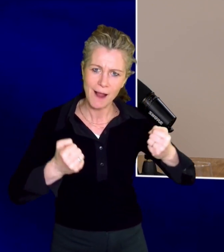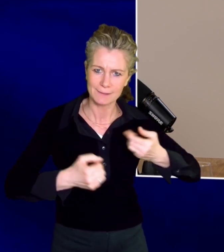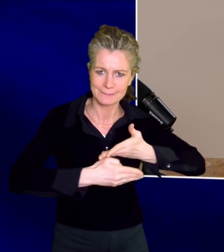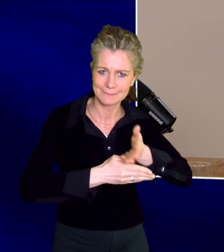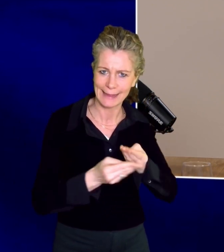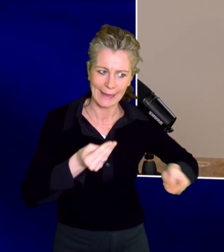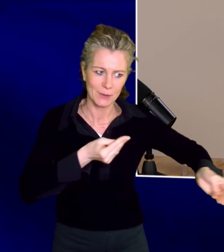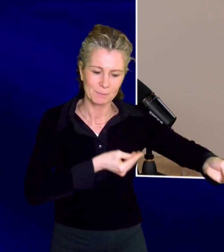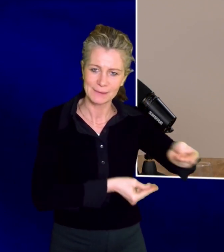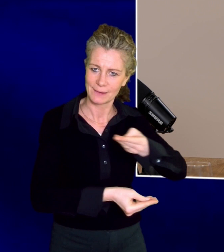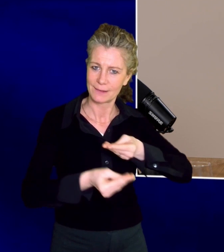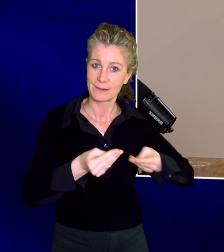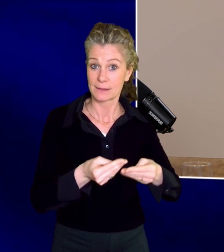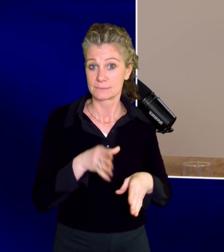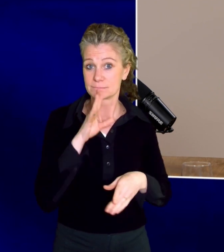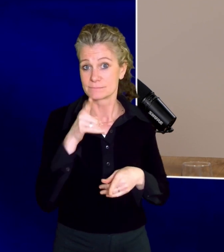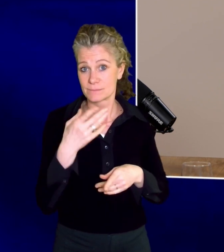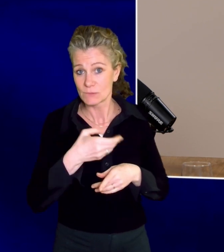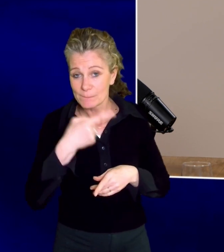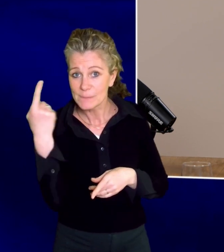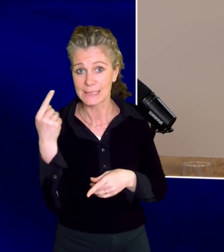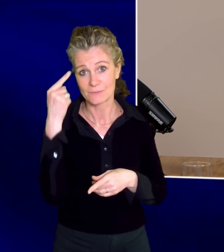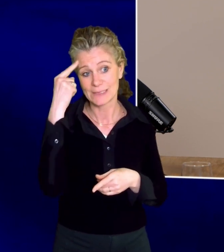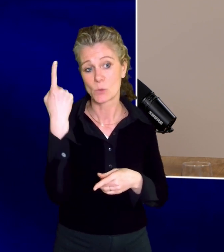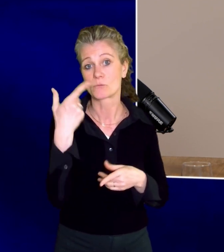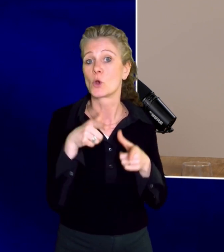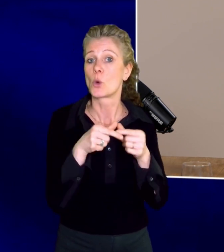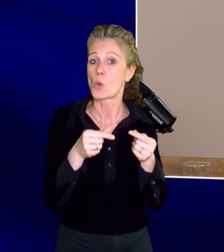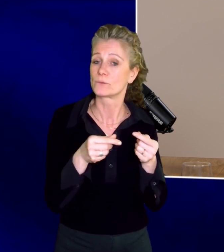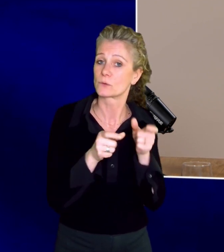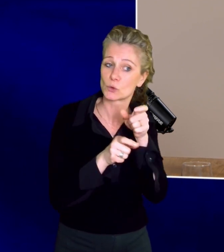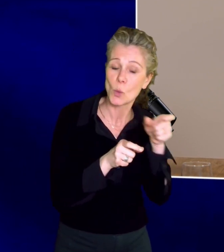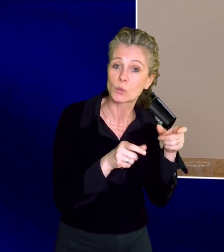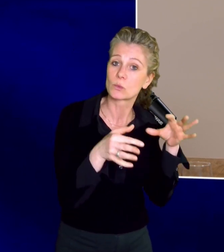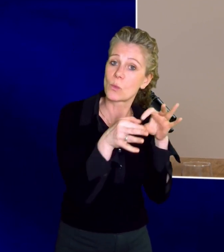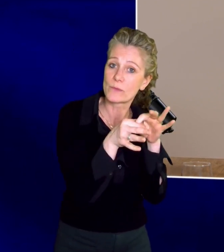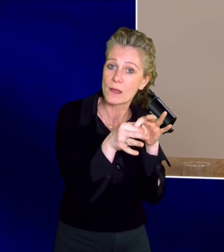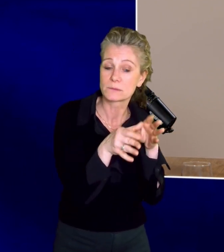Wil je meer weten over dat lotgenotencontact? En heb je bijvoorbeeld behoefte aan één-op-één contact...